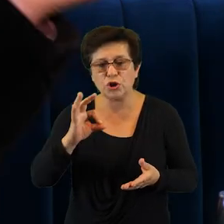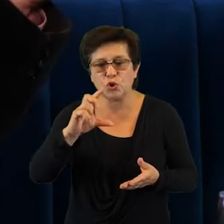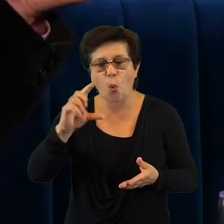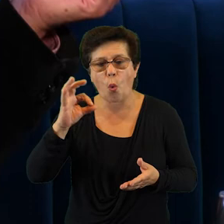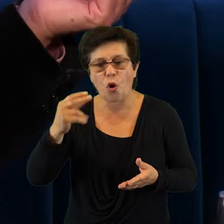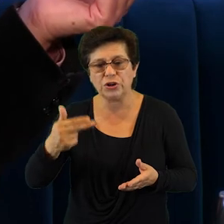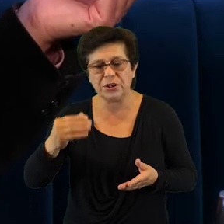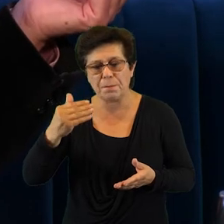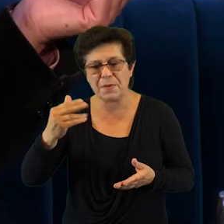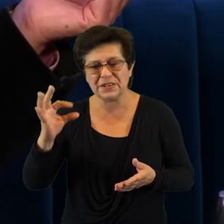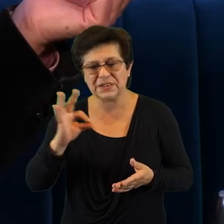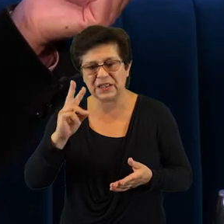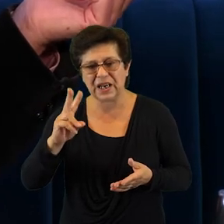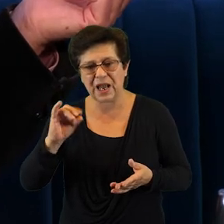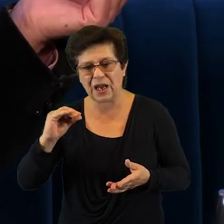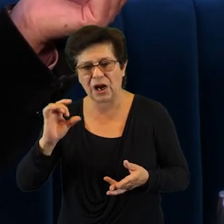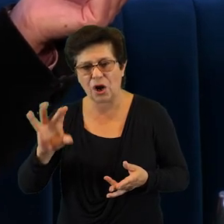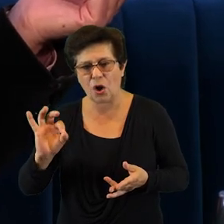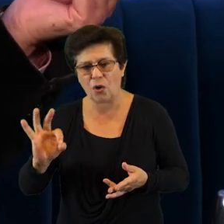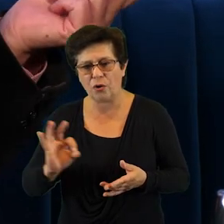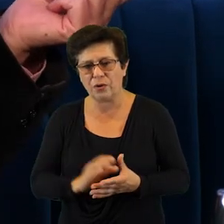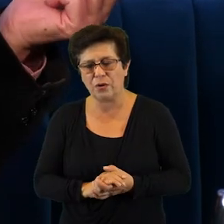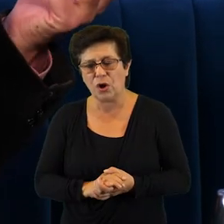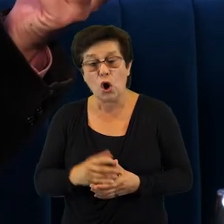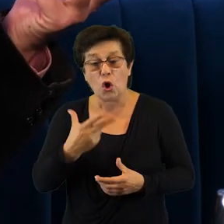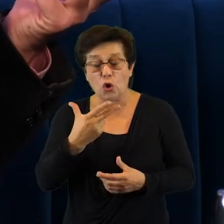Pani Joanno, przecież my wiemy, że również [niezrozumiałe] to nie tylko był kabaret, Pikador,